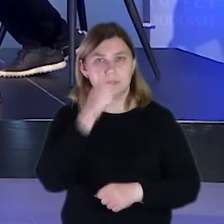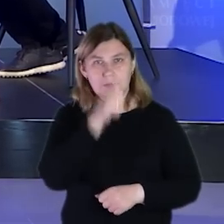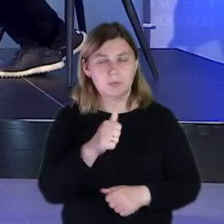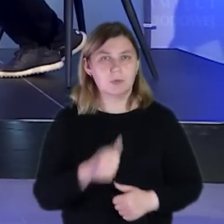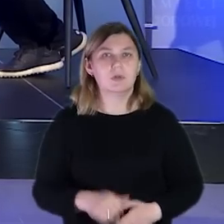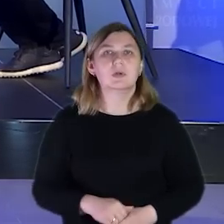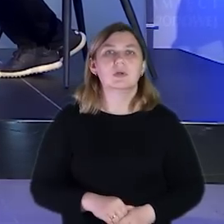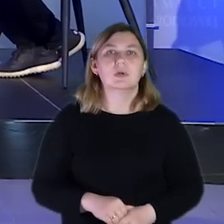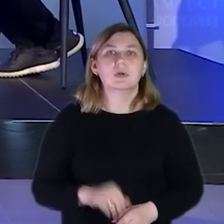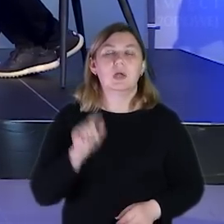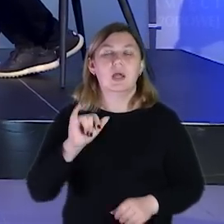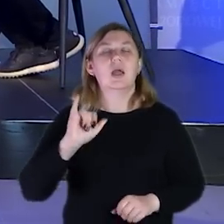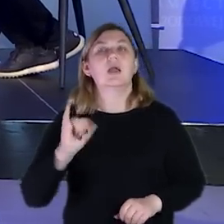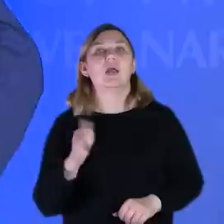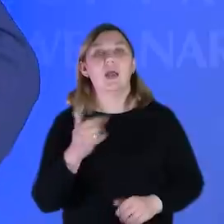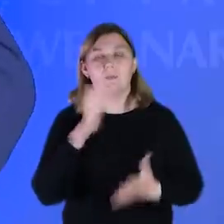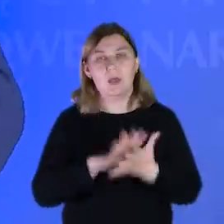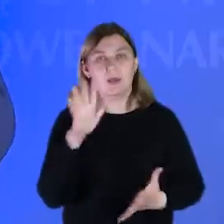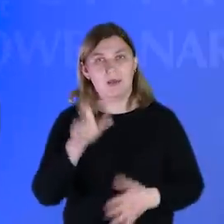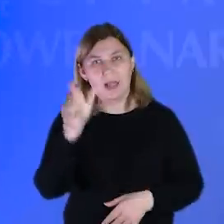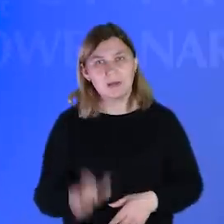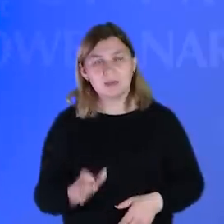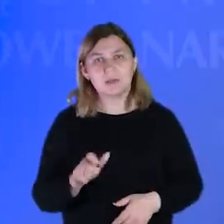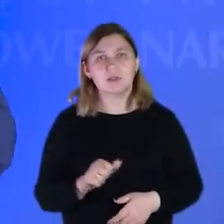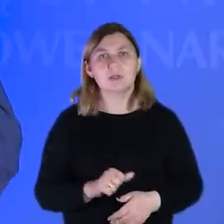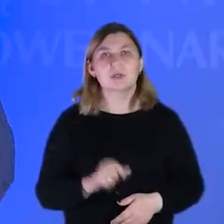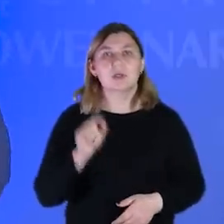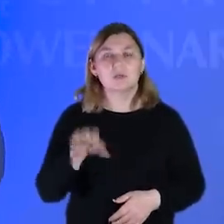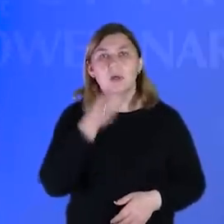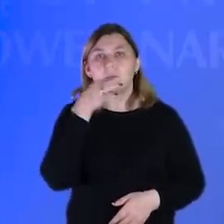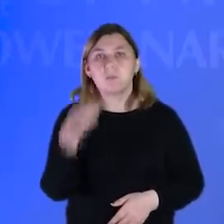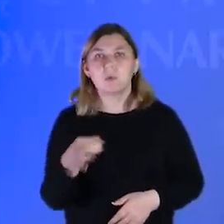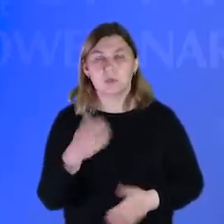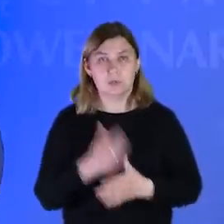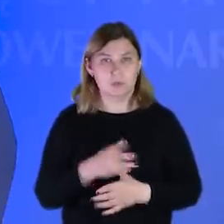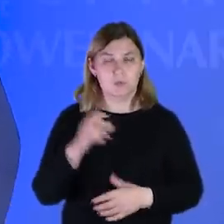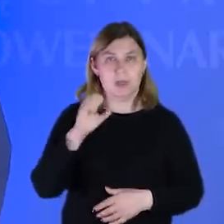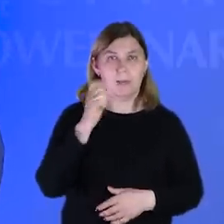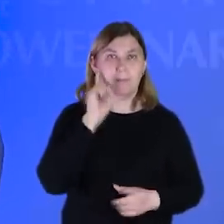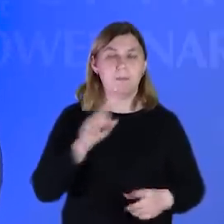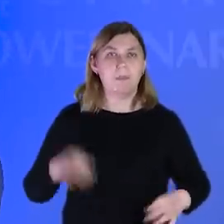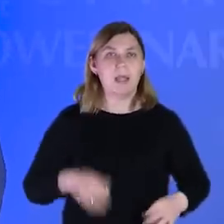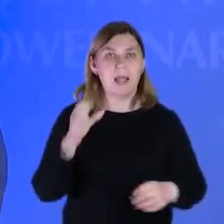A jak można by było scharakteryzować (to pytanie już kierowałem do pana Artura) tą